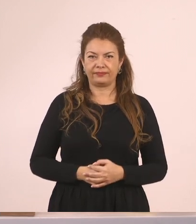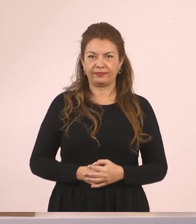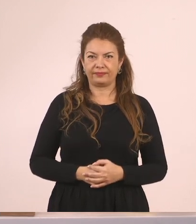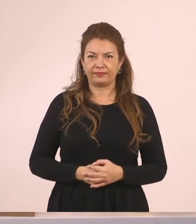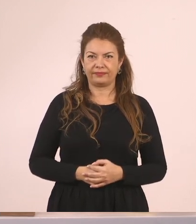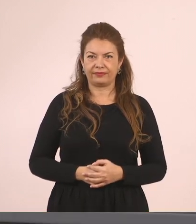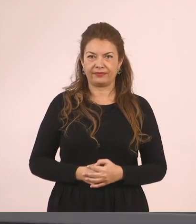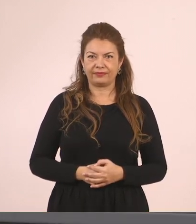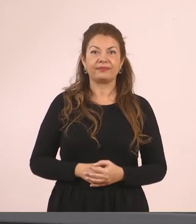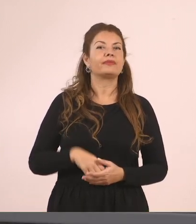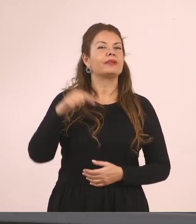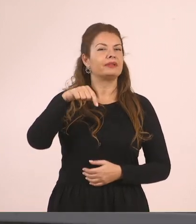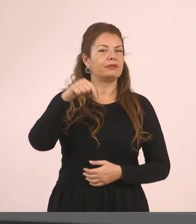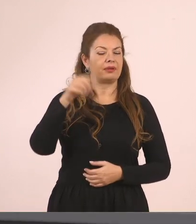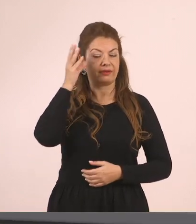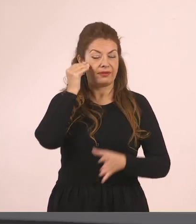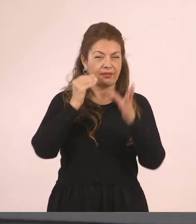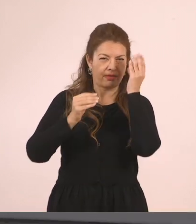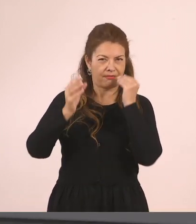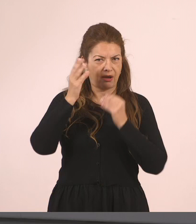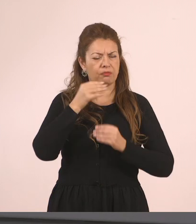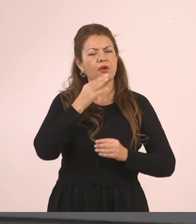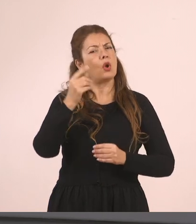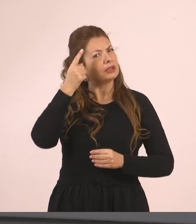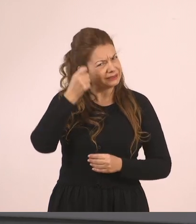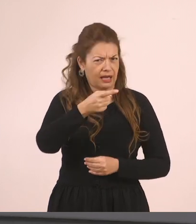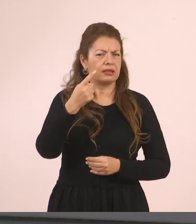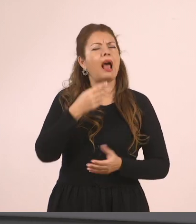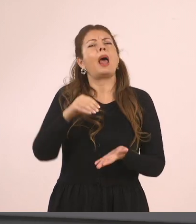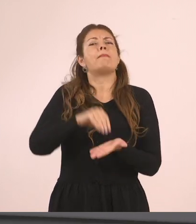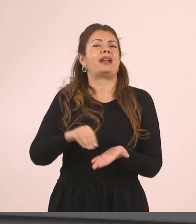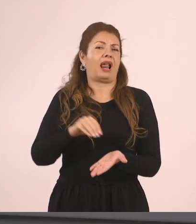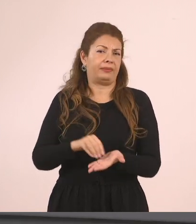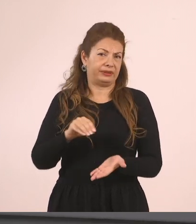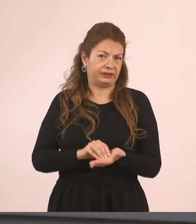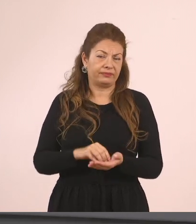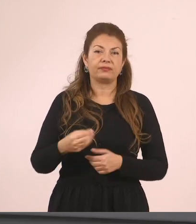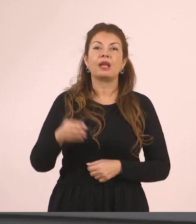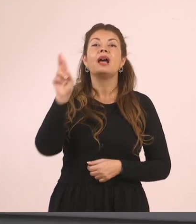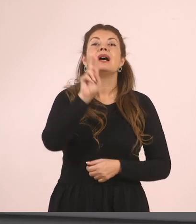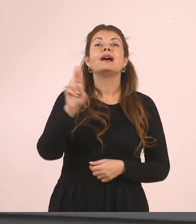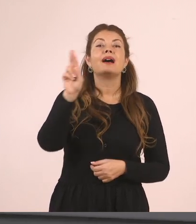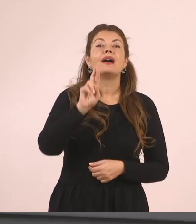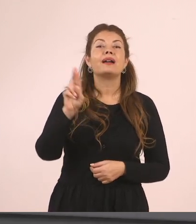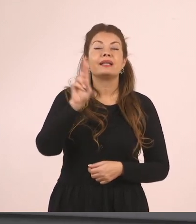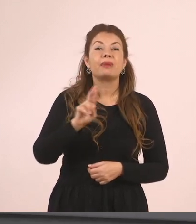Σήμερα θα δούμε και θα θυμηθούμε, γιατί τα έχουμε ξαναδεί και τα ξέρουμε, τα ρήματα σε - ώνω.